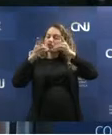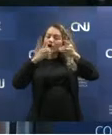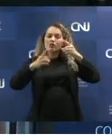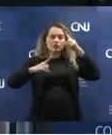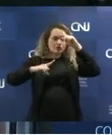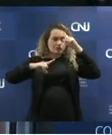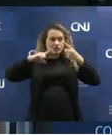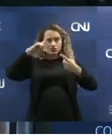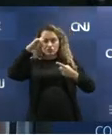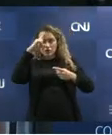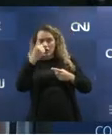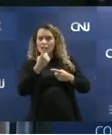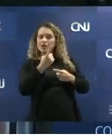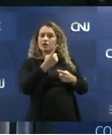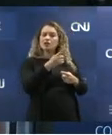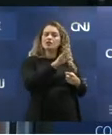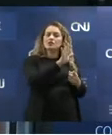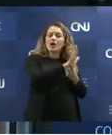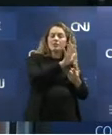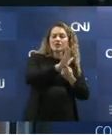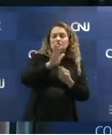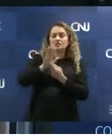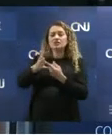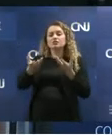que gostaria de trazer para esse conselho nessa tarde.